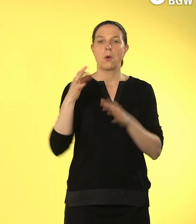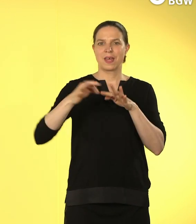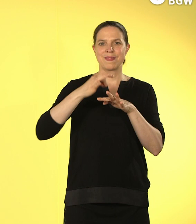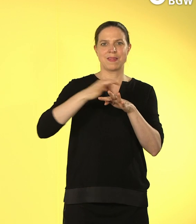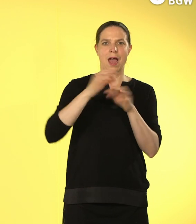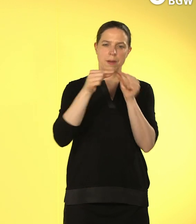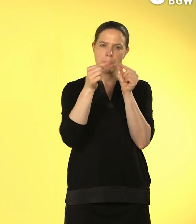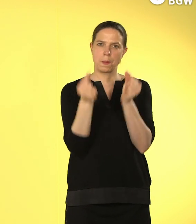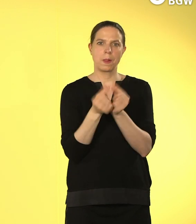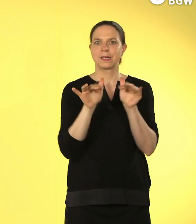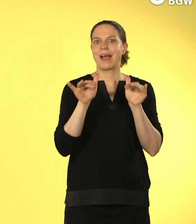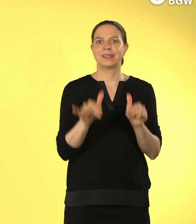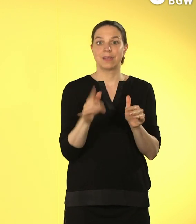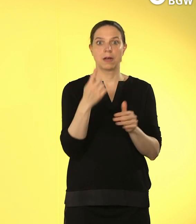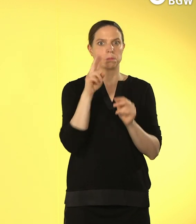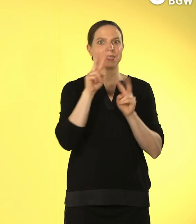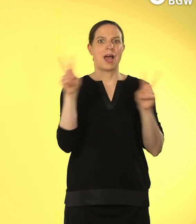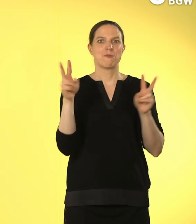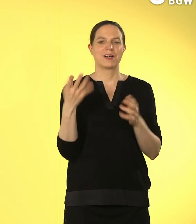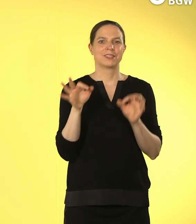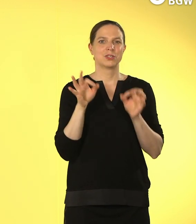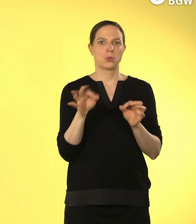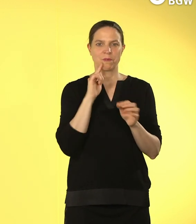Darauf sollte geachtet werden, dass Baumwollhandschuhe keine Nähte haben.